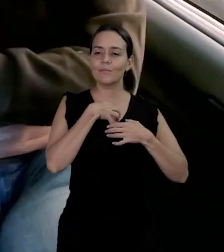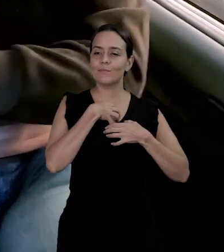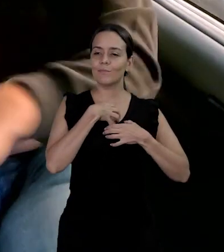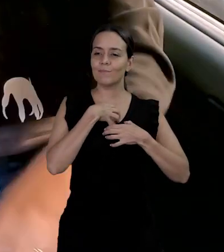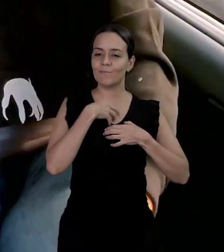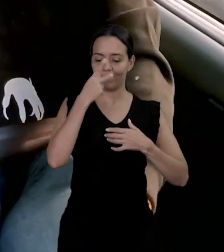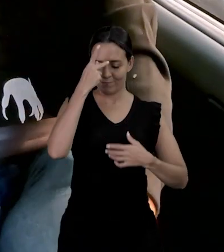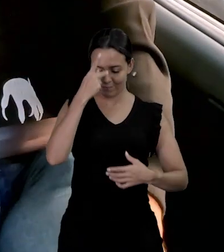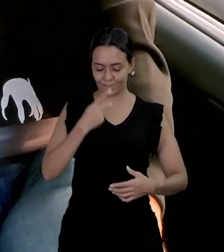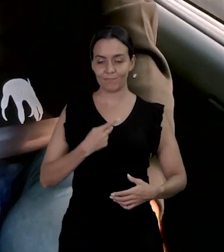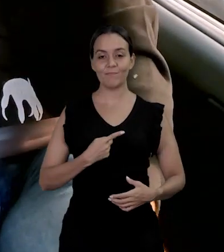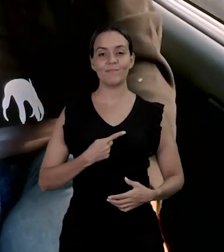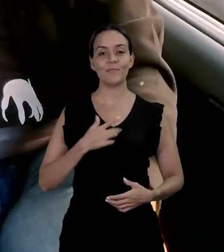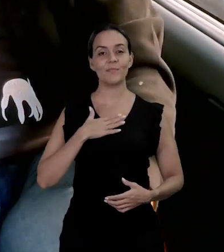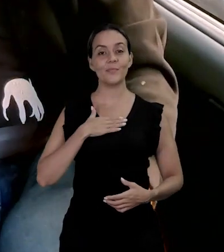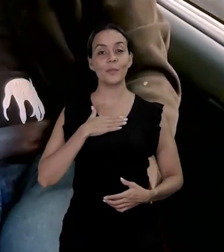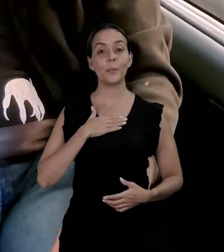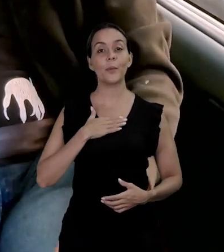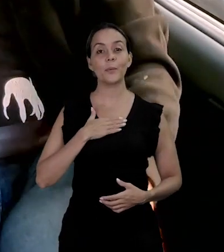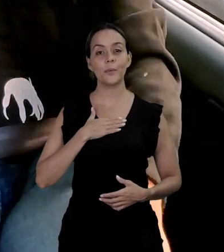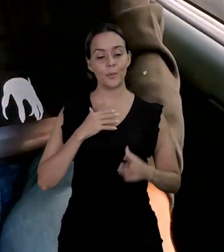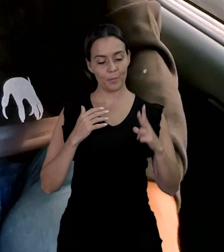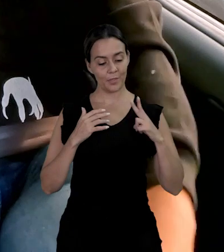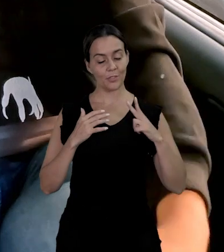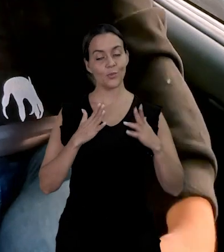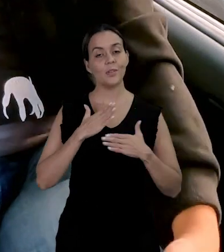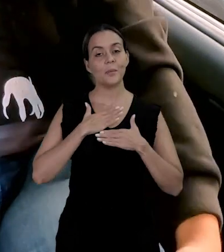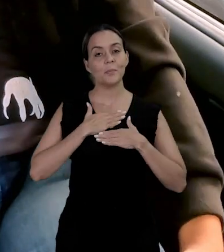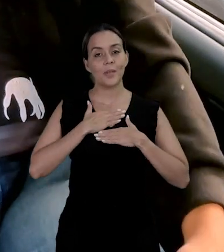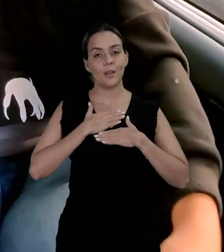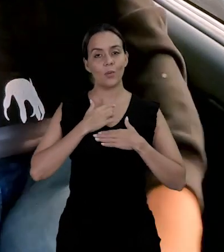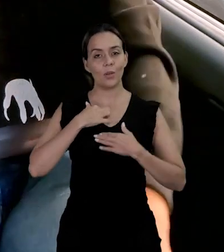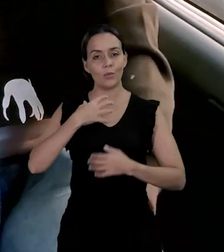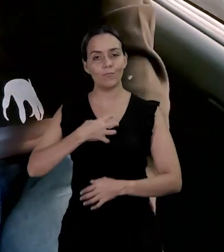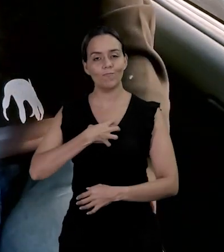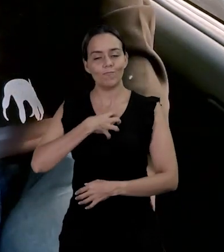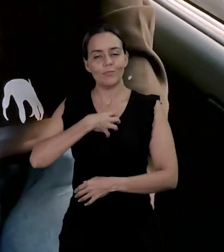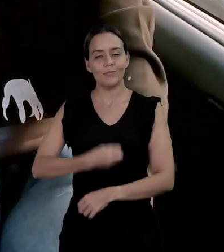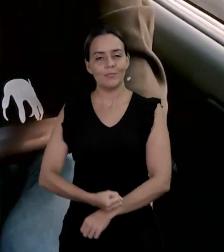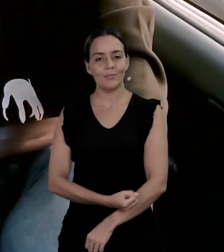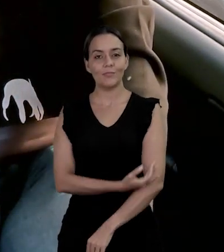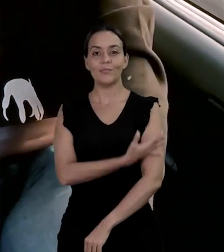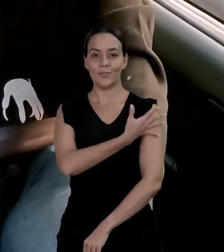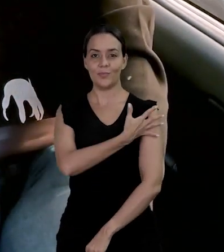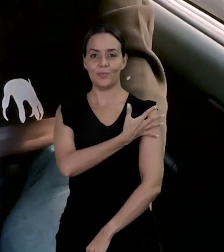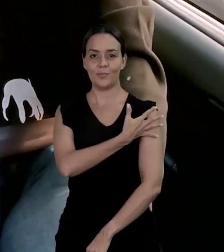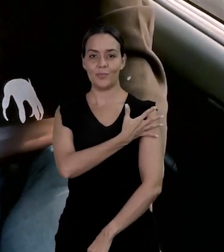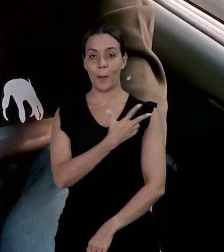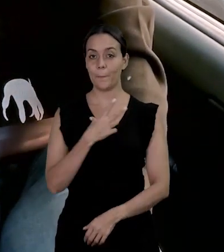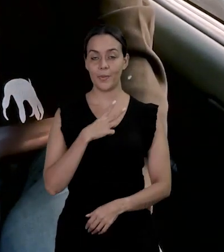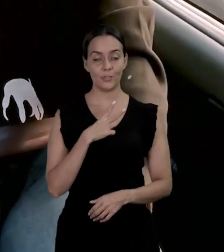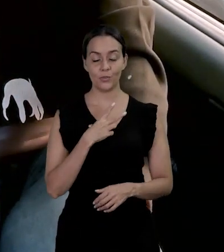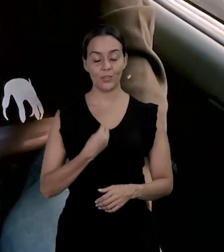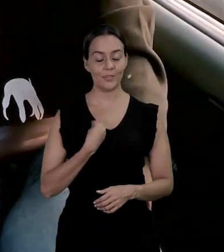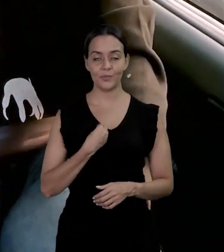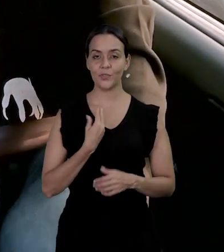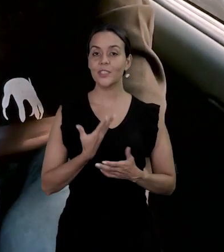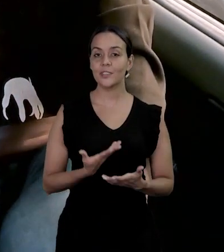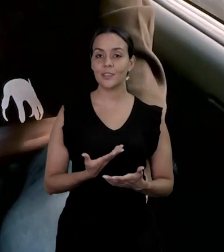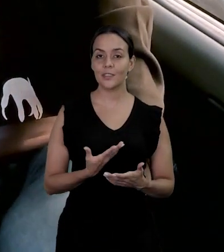Isso. Com a minha subjetividade, com aquilo que eu sinto que me caracteriza como história particular, dentro dessa,